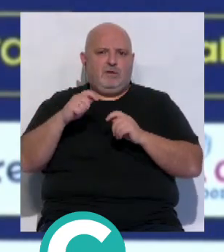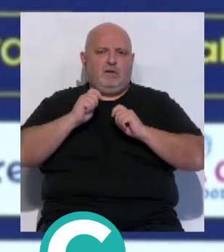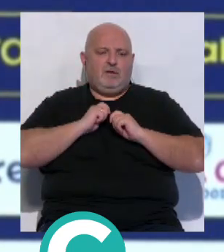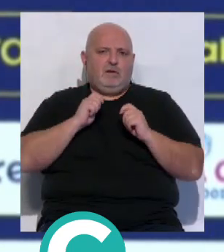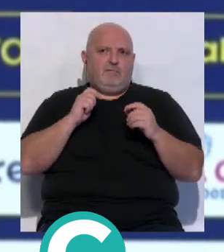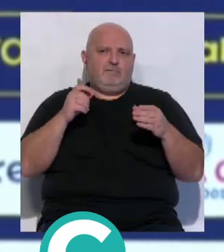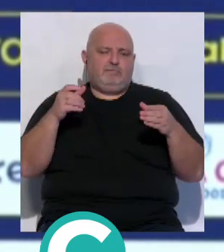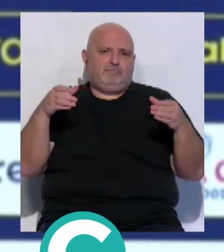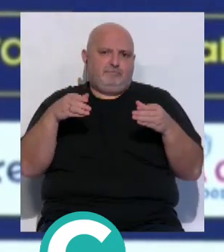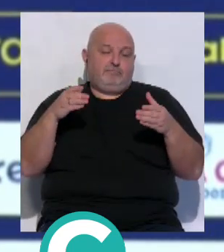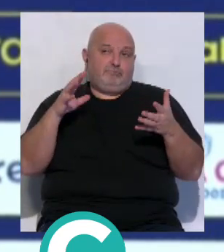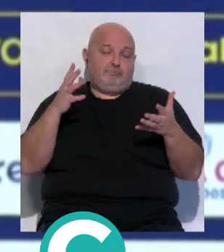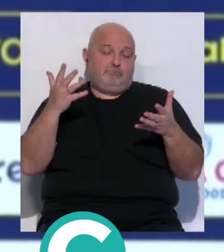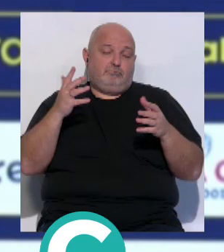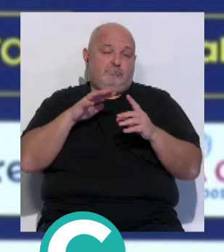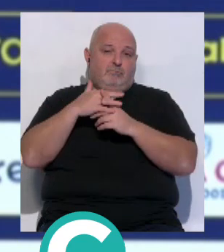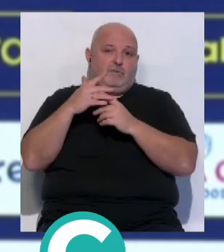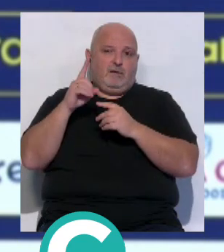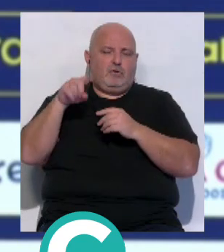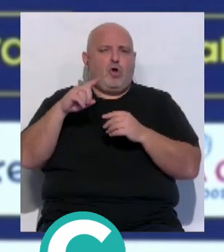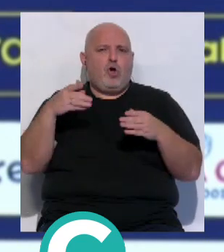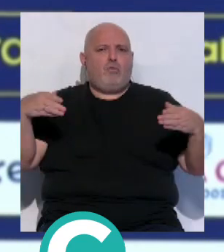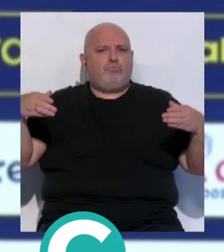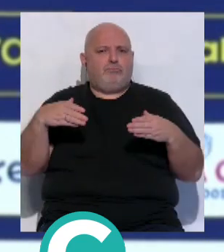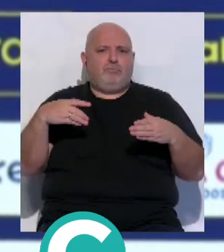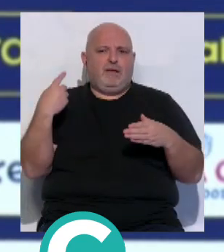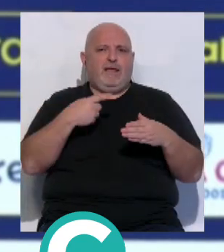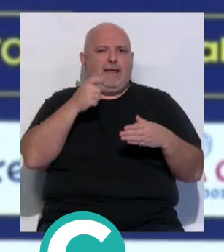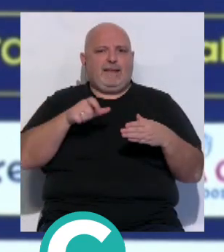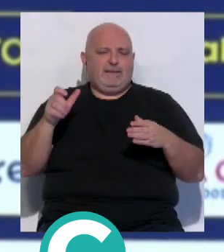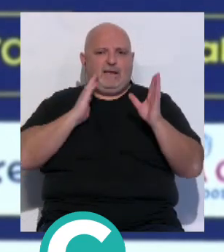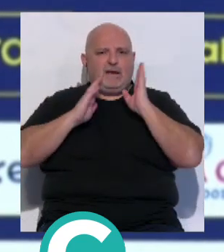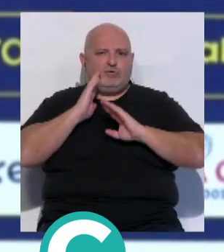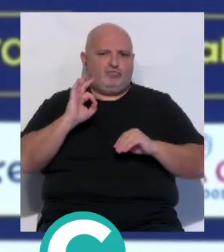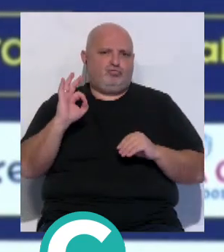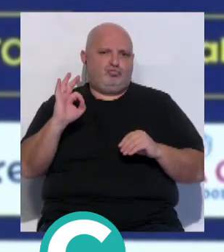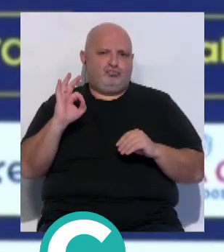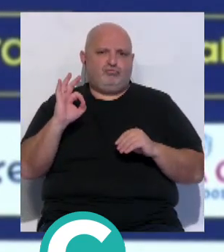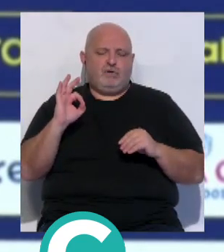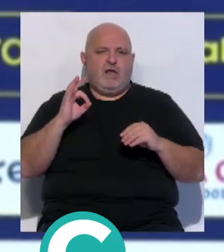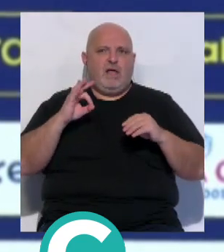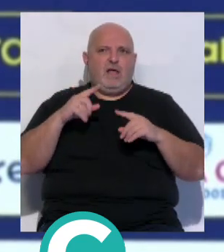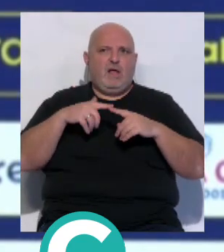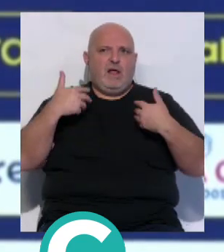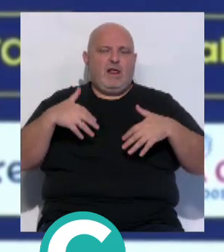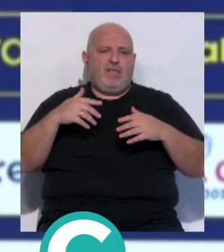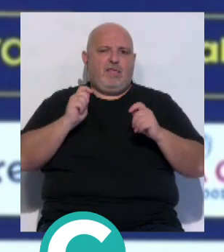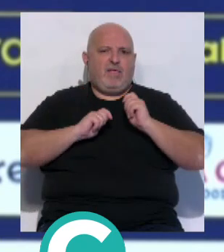no el clima a lo climatológico sino al clima de la gente y no todo es alegría que por ahí ahora